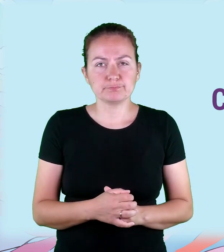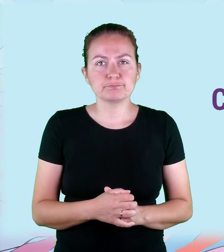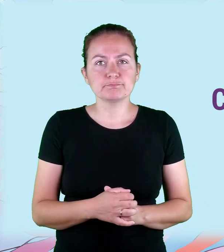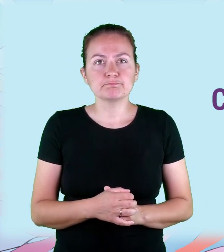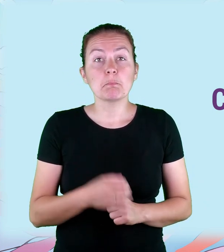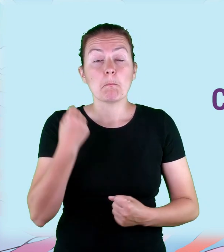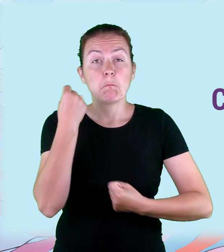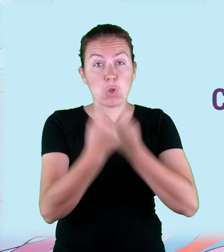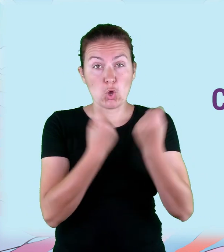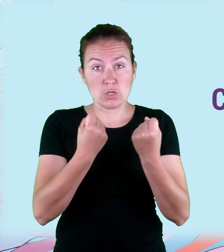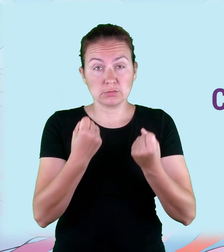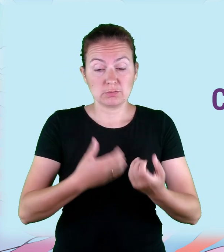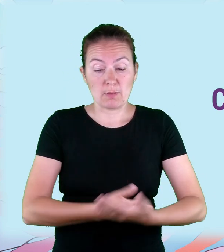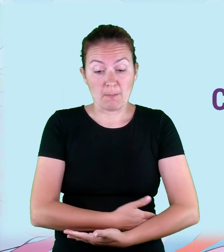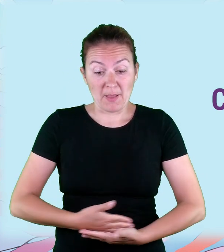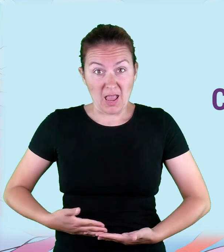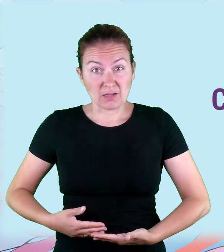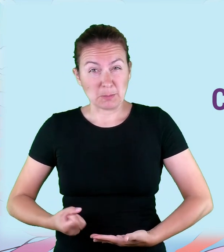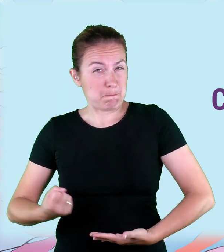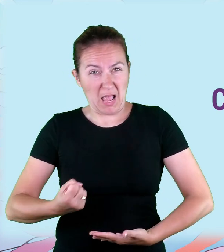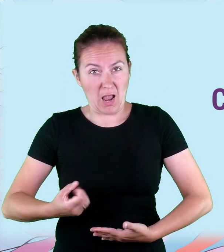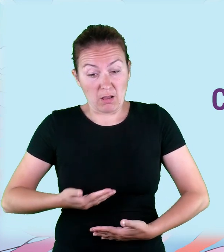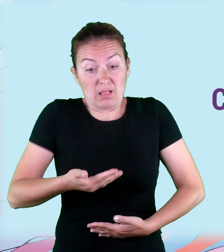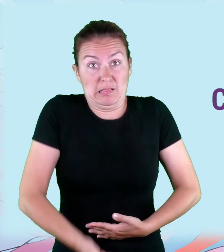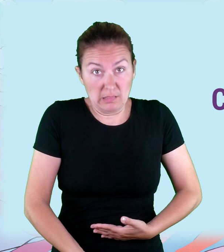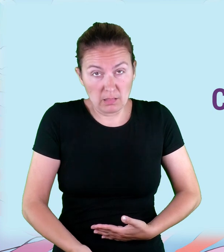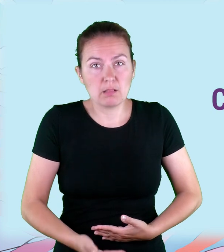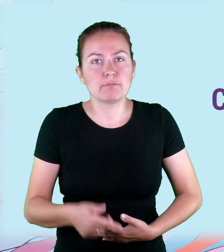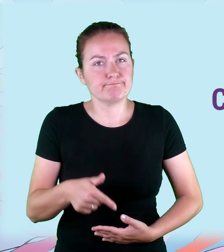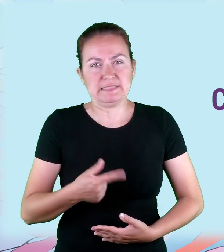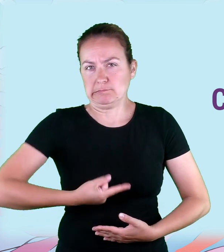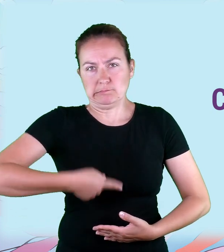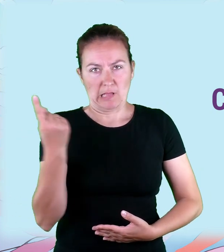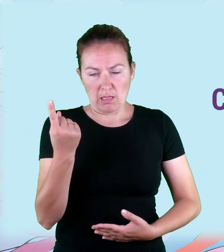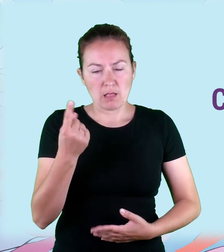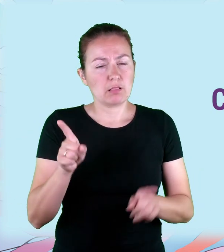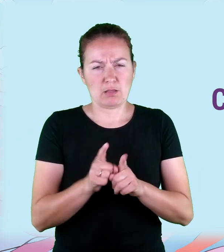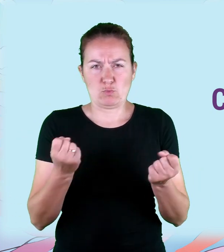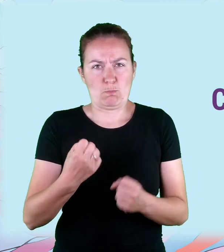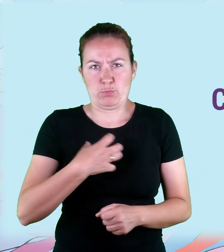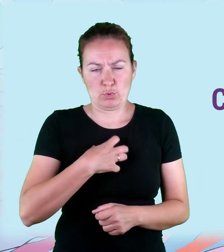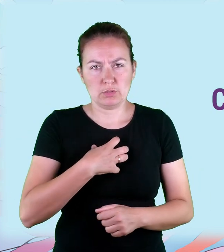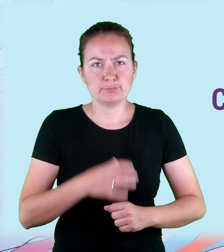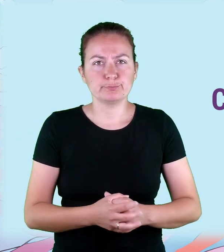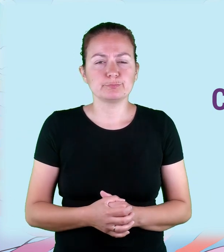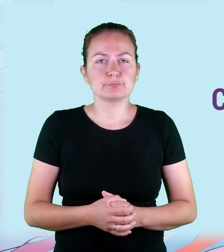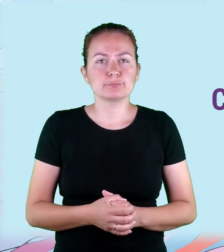Cios poniżej pasa jest zakazany w boksie i jest bardzo bolesny.